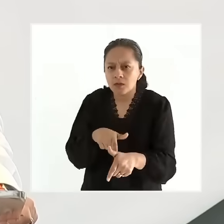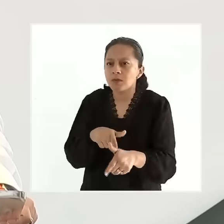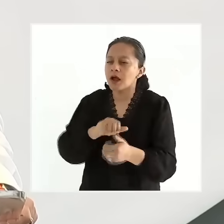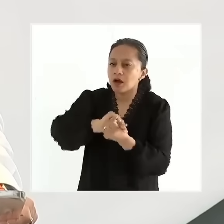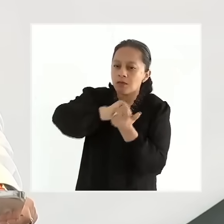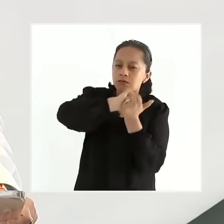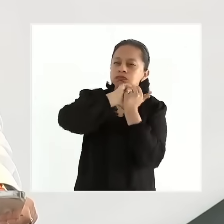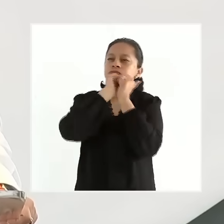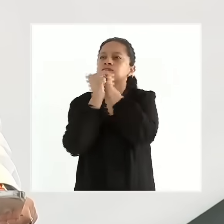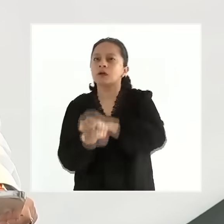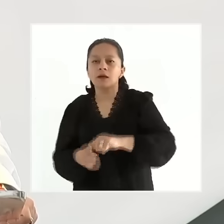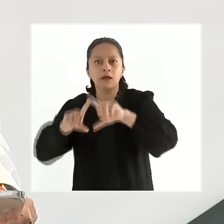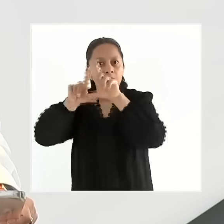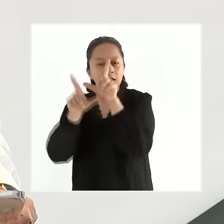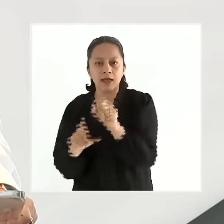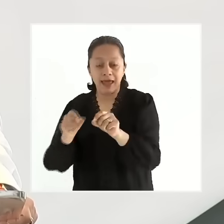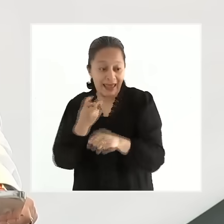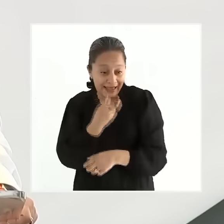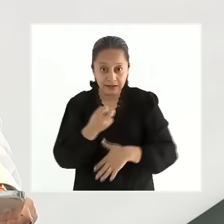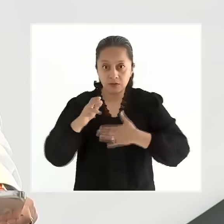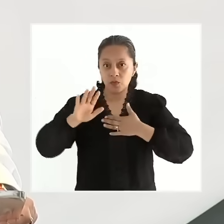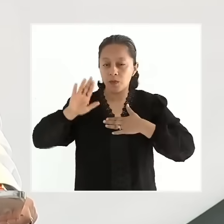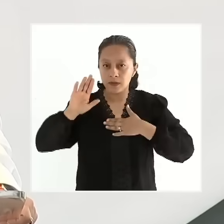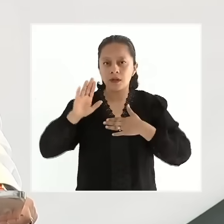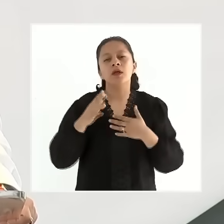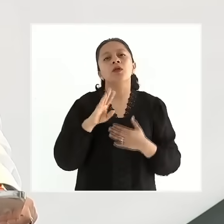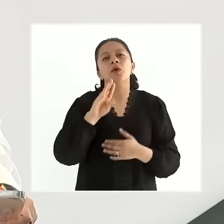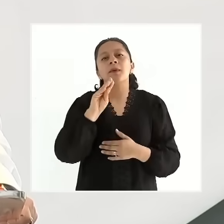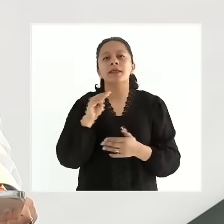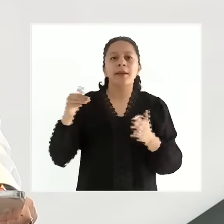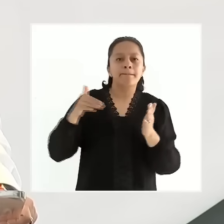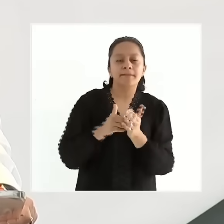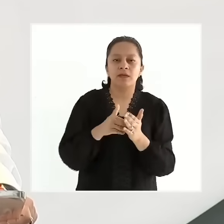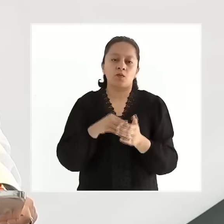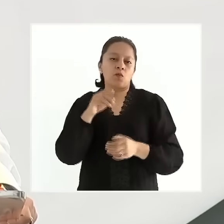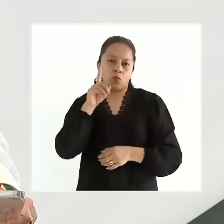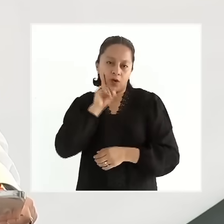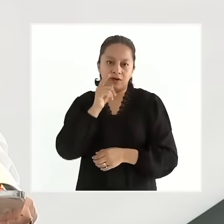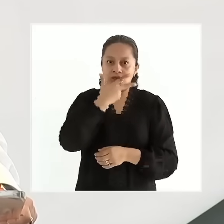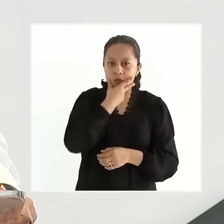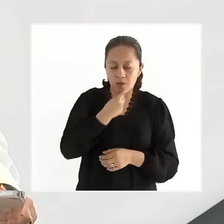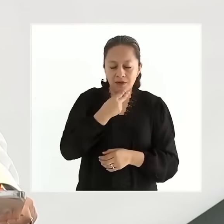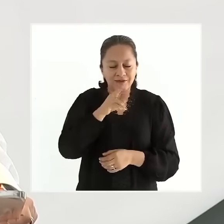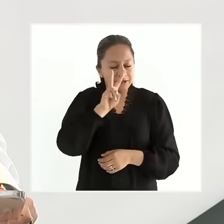México. Este es el compromiso de más de 90,000 mujeres y hombres que orgullosamente somos